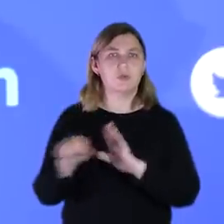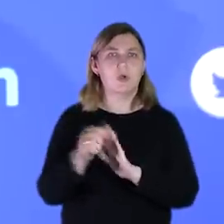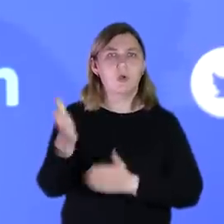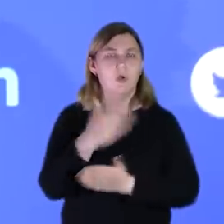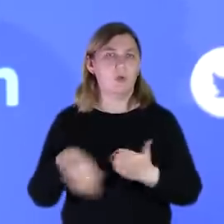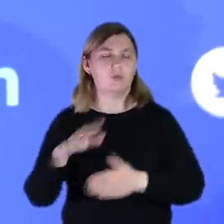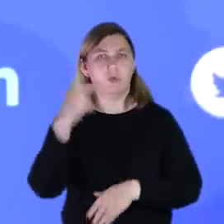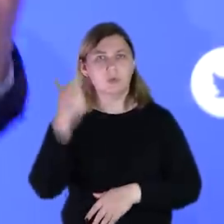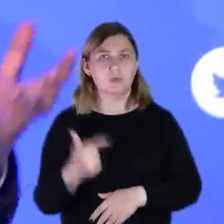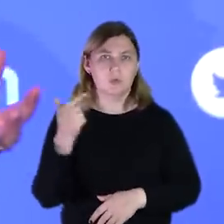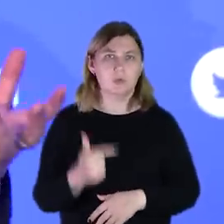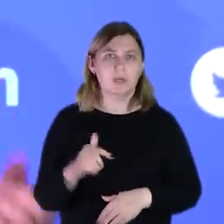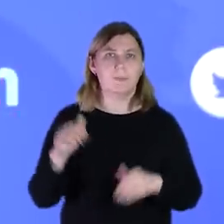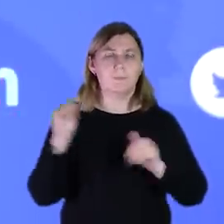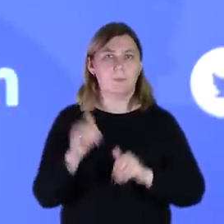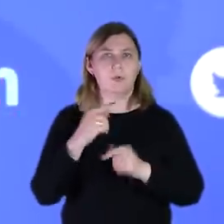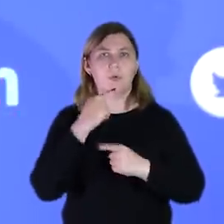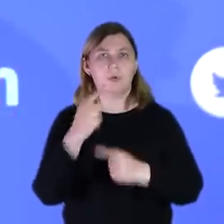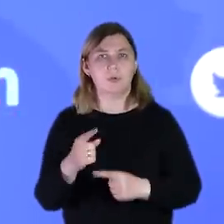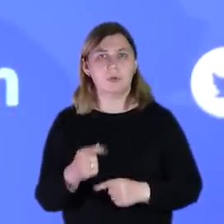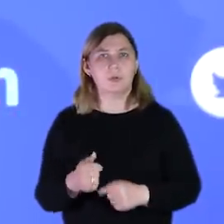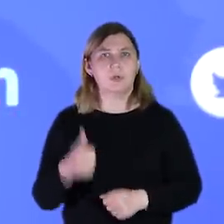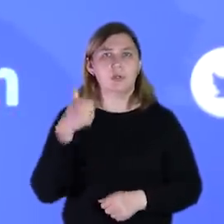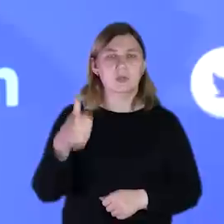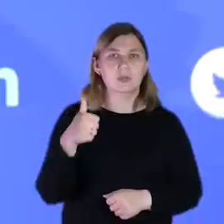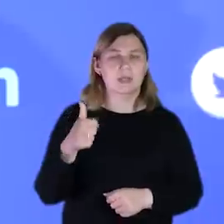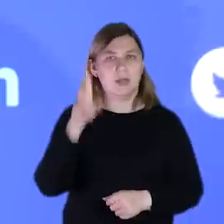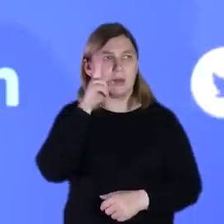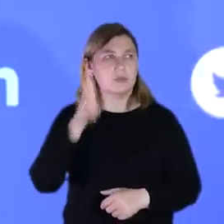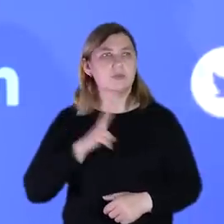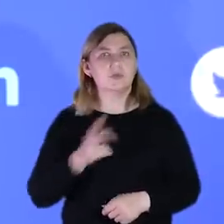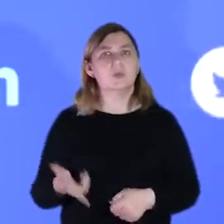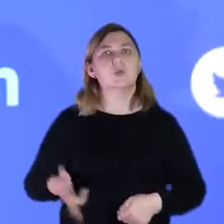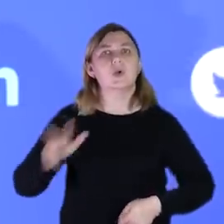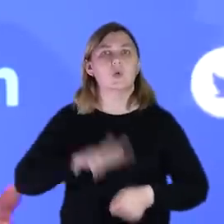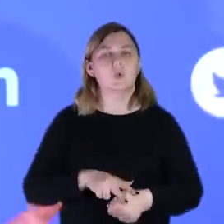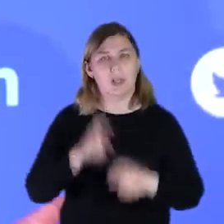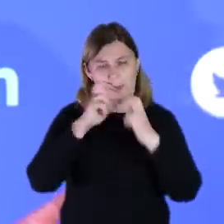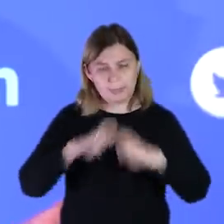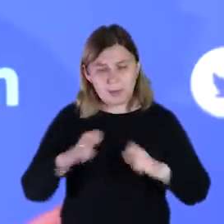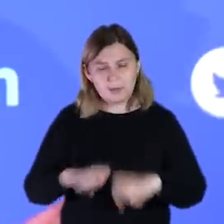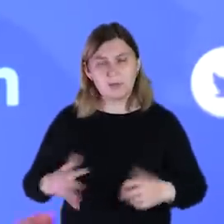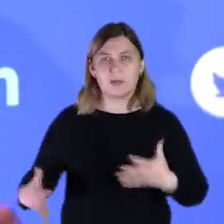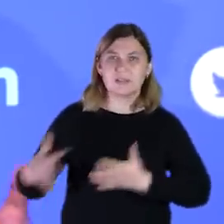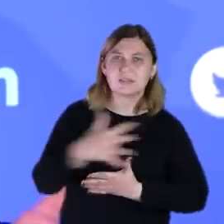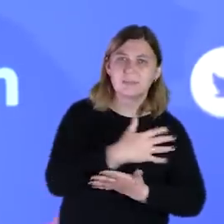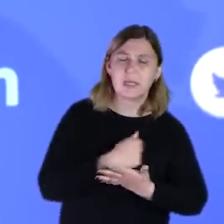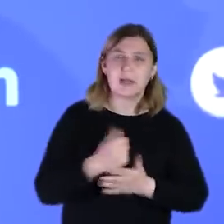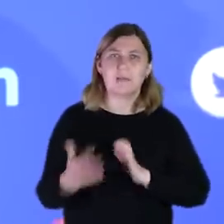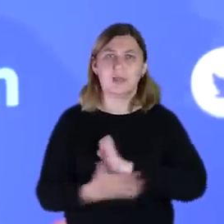czyli do-można powiedzieć , - jednej instytucji, która analizowała, zbierała, na podstawie tychże